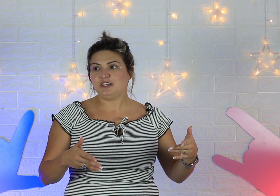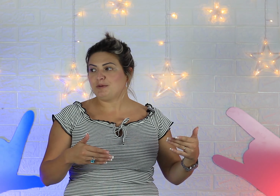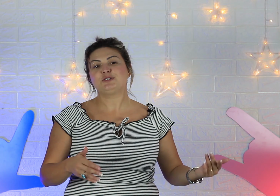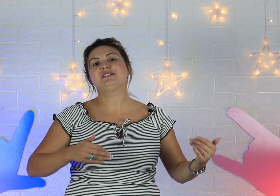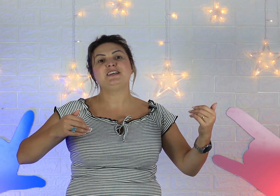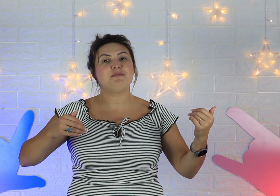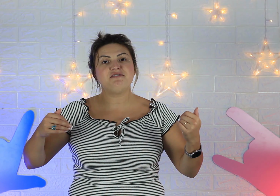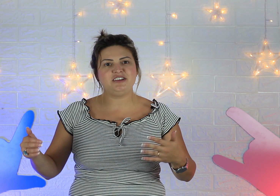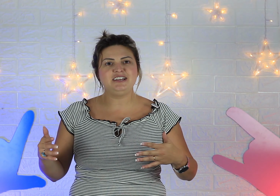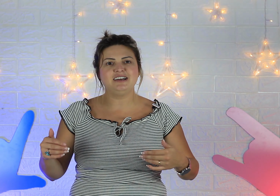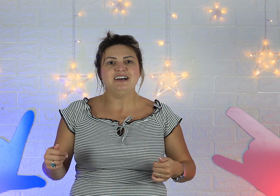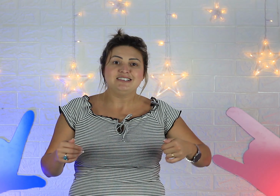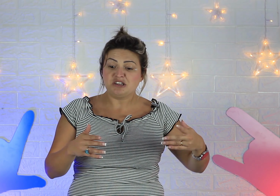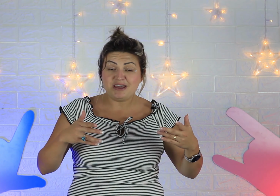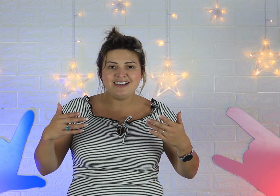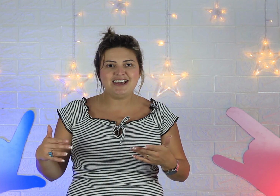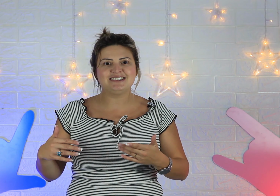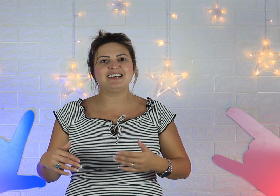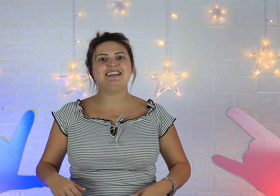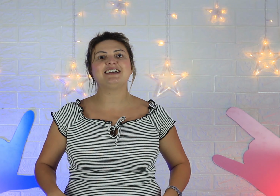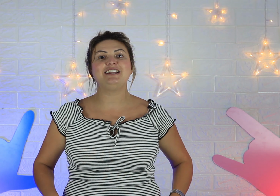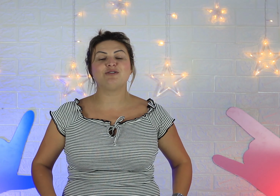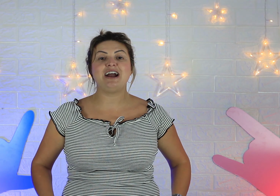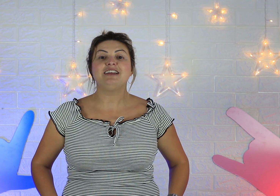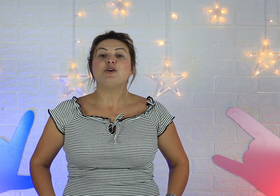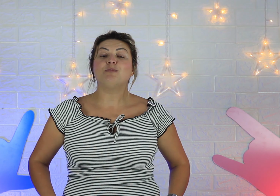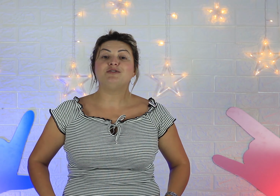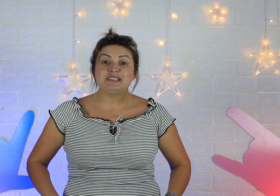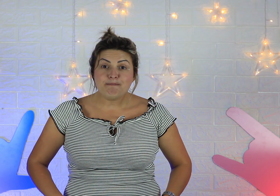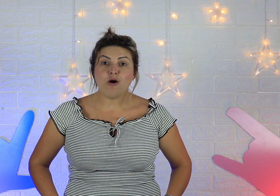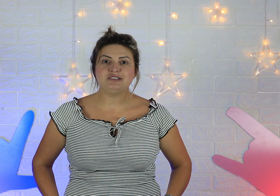que você vai dizer que uma pessoa seja bem-vinda vocês bem quista ali naquele lugar Como que você